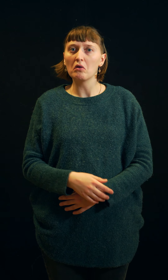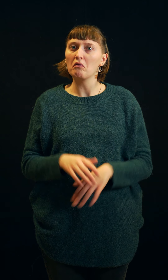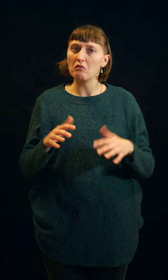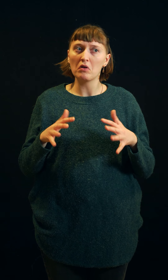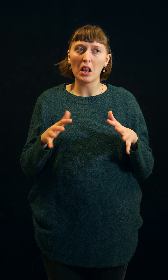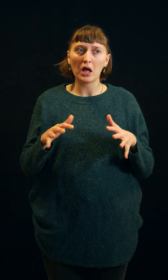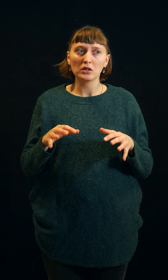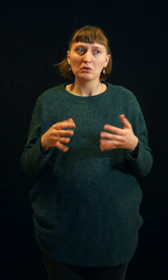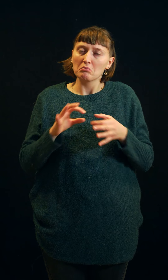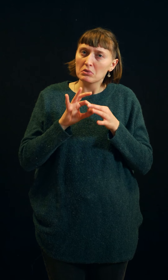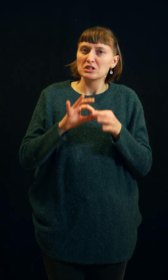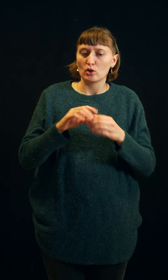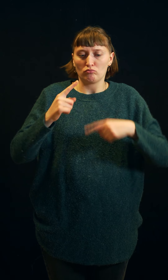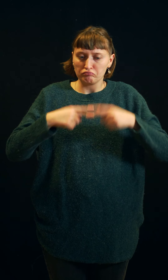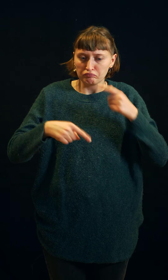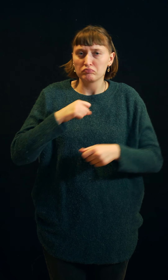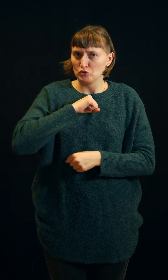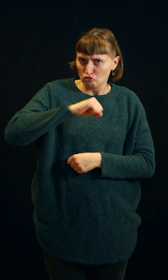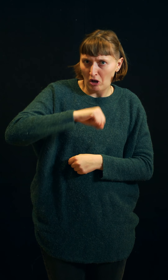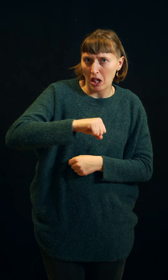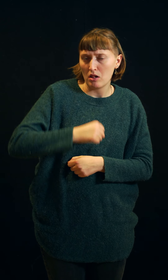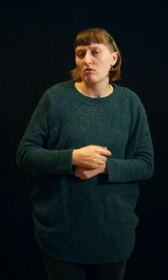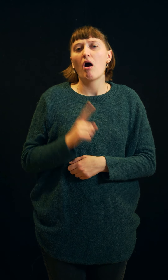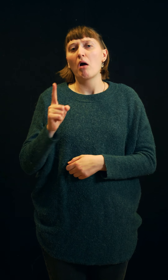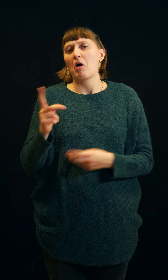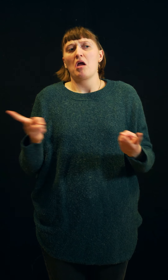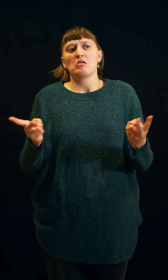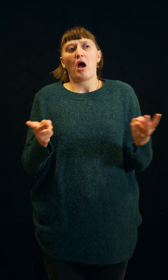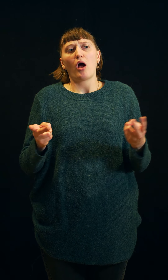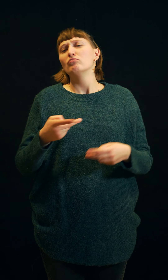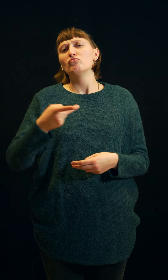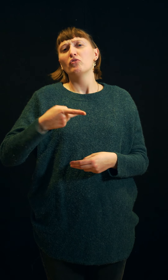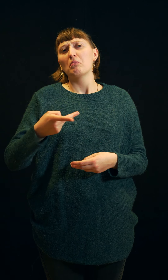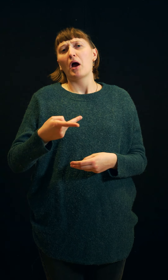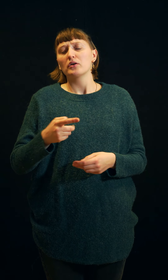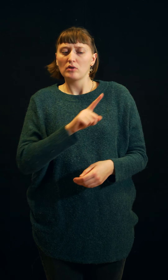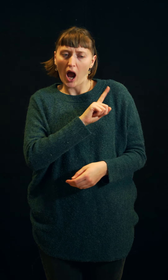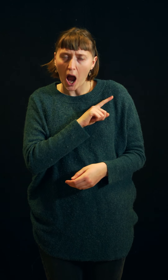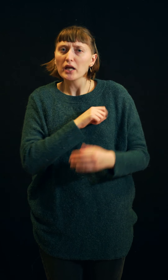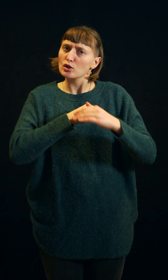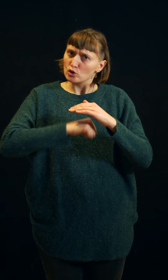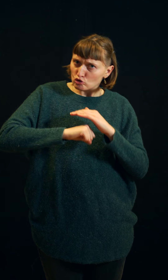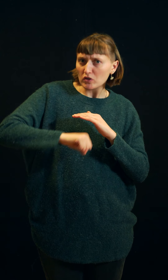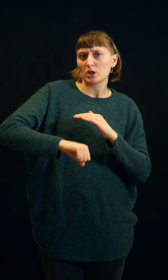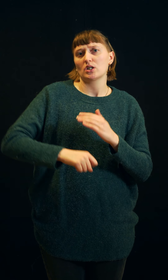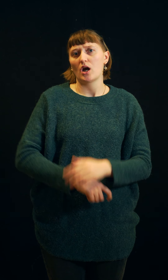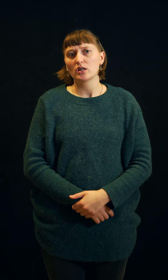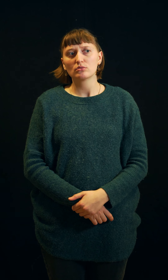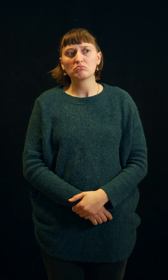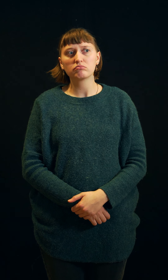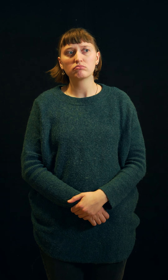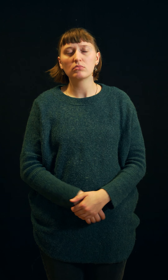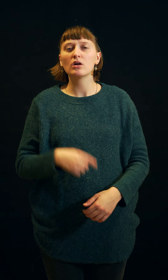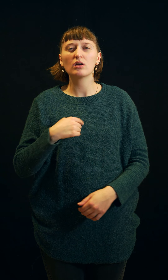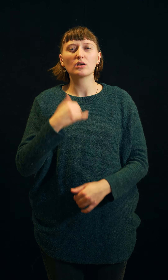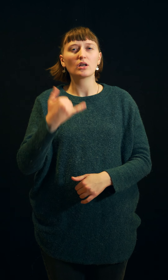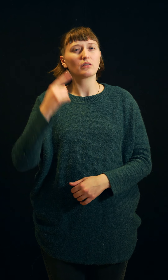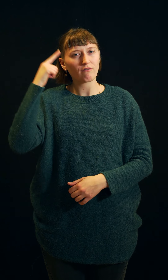Denk dabei noch „Vielleicht ist das zu früh“, aber wir haben eh unsere eigene Geschwindigkeit.